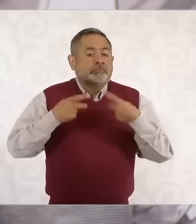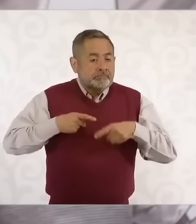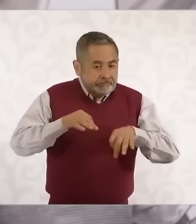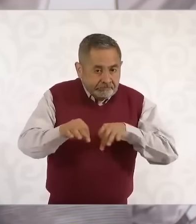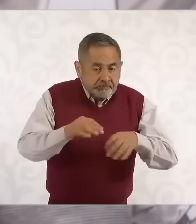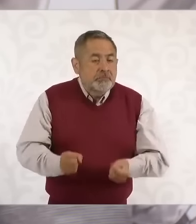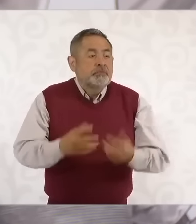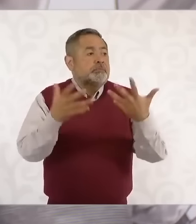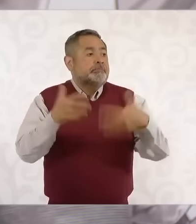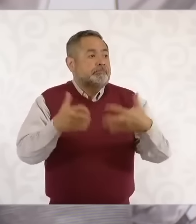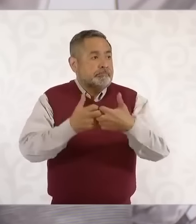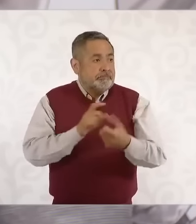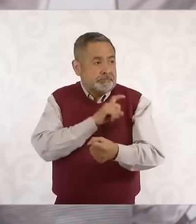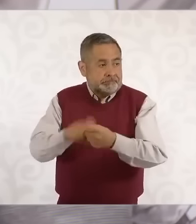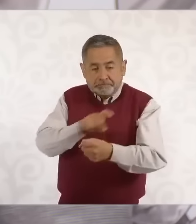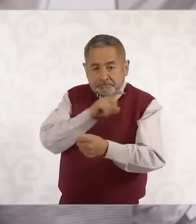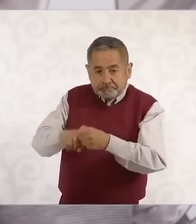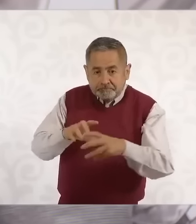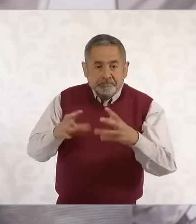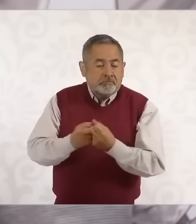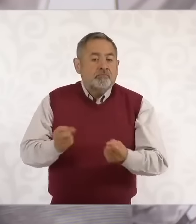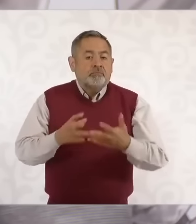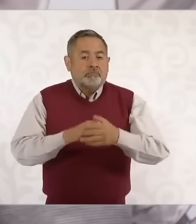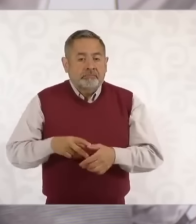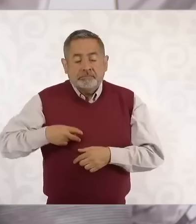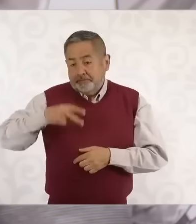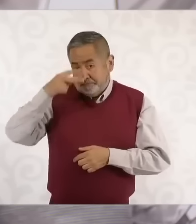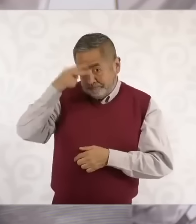empresas están en ello? Partimos de lo siguiente, México es el cliente número uno de los Estados